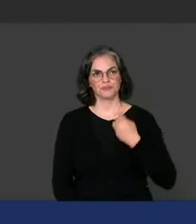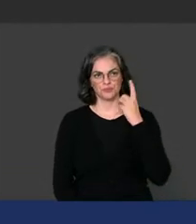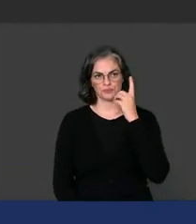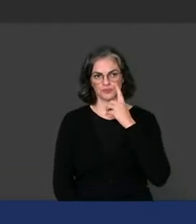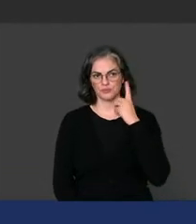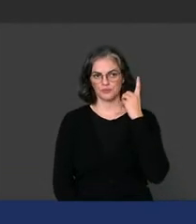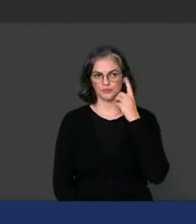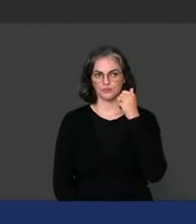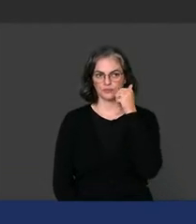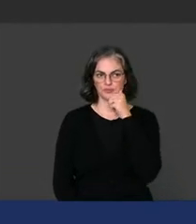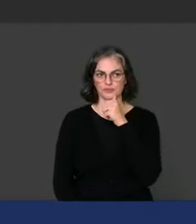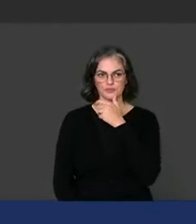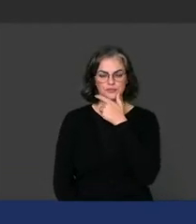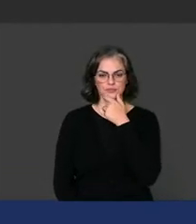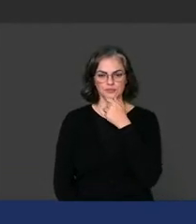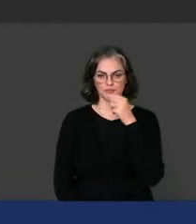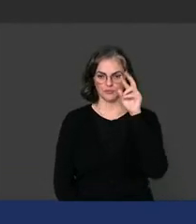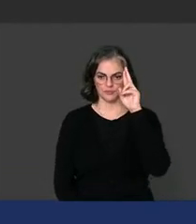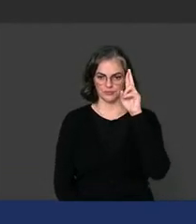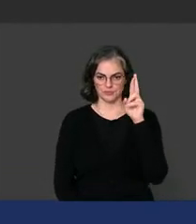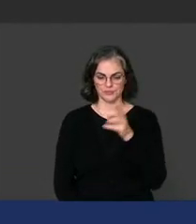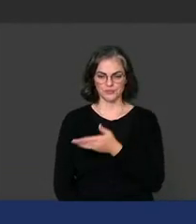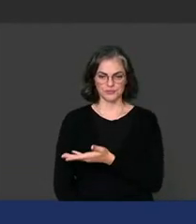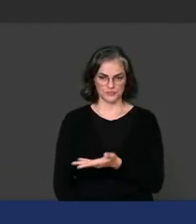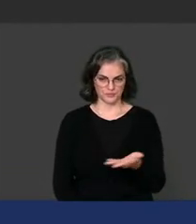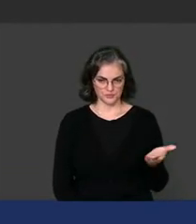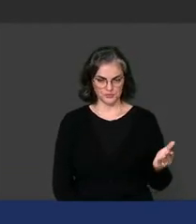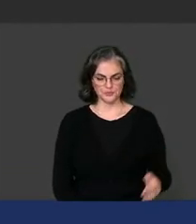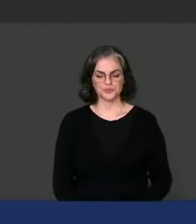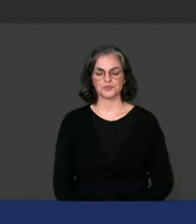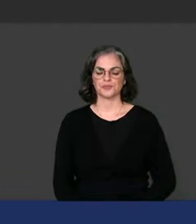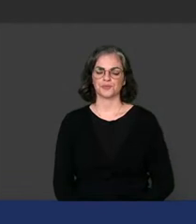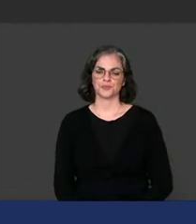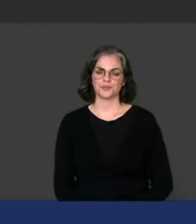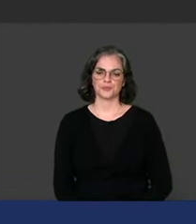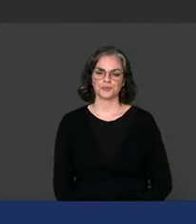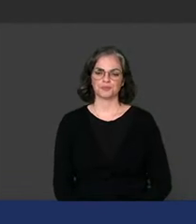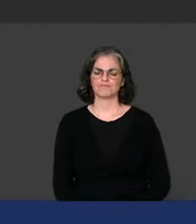DEPUTADAS, SENHORES DEPUTADOS, SENHORES DEPUTADOS, SENHORAS